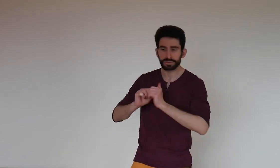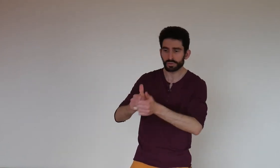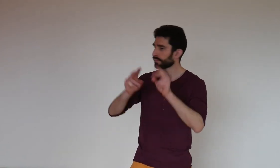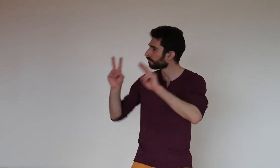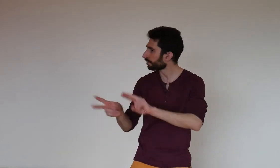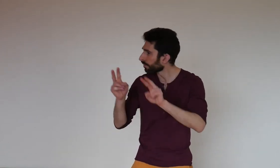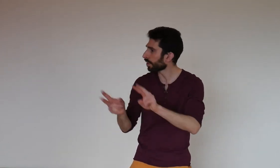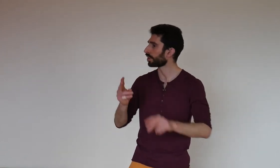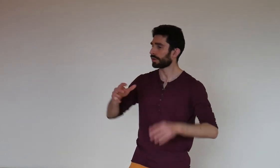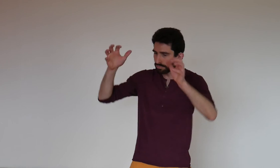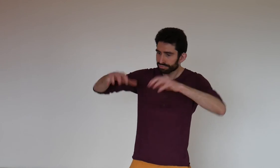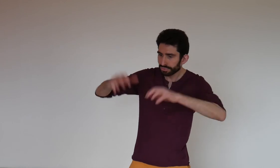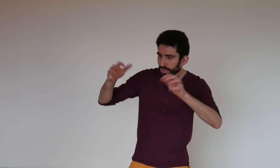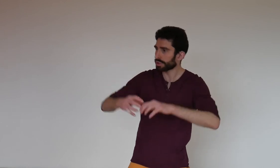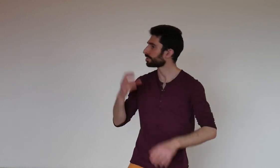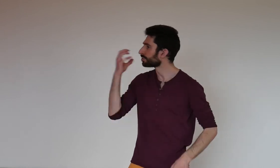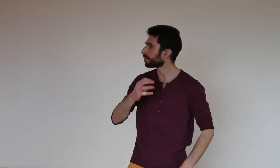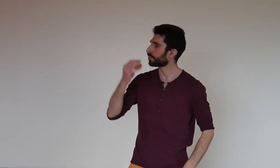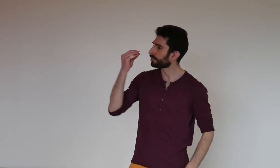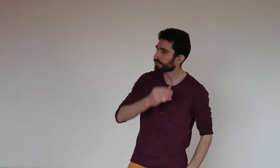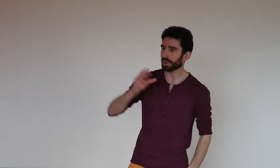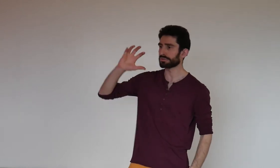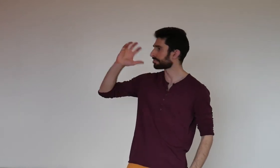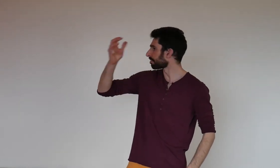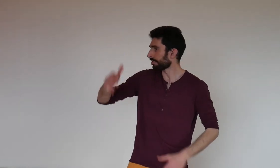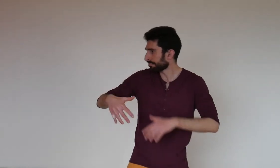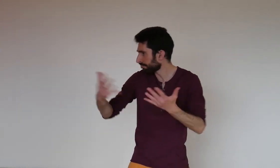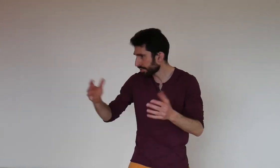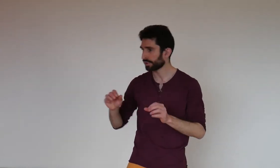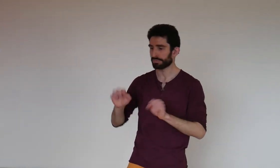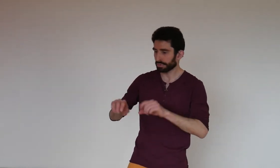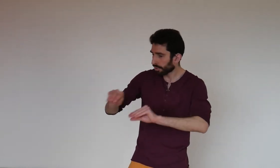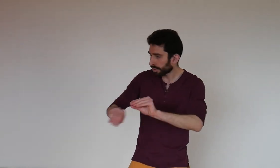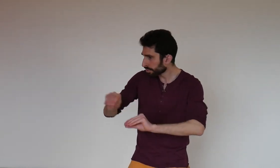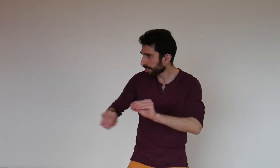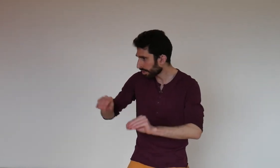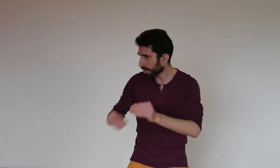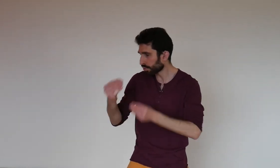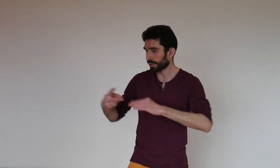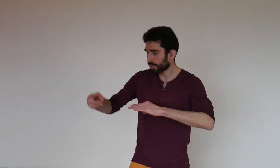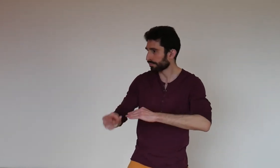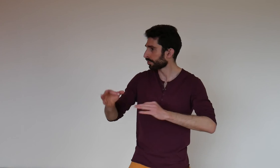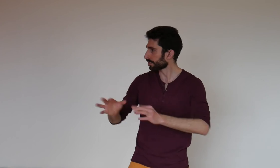en fonction du vent, de la pluie, de la chaleur, du froid, du soleil. On peut les entretenir ou les couper